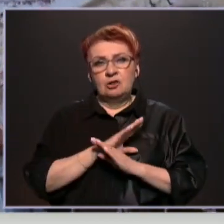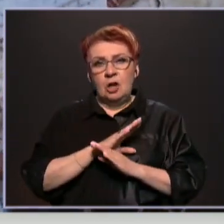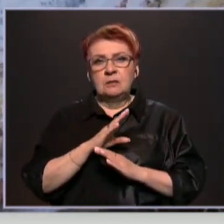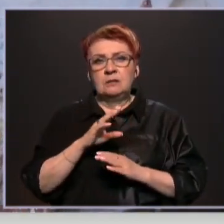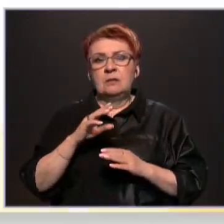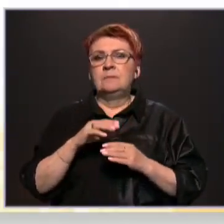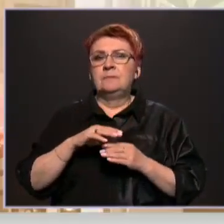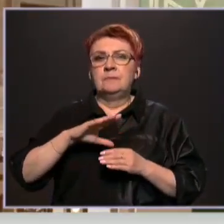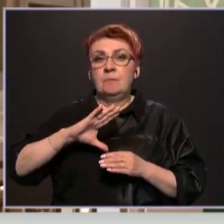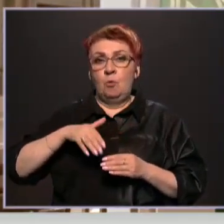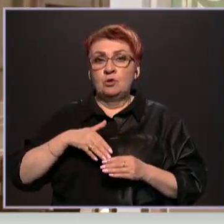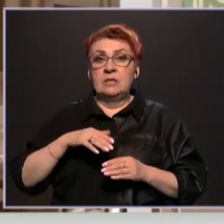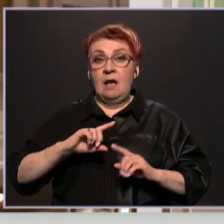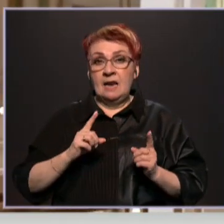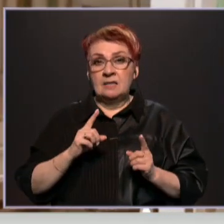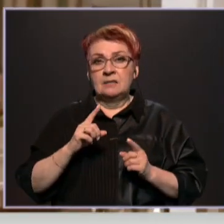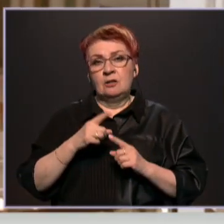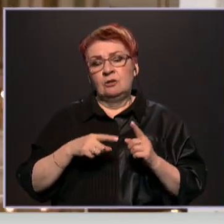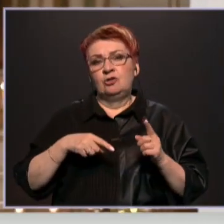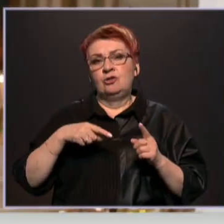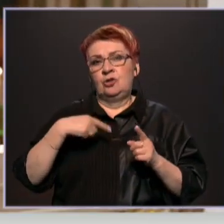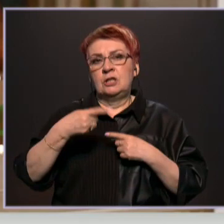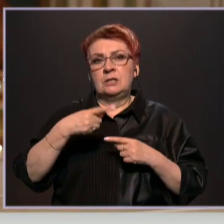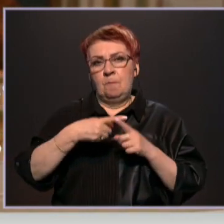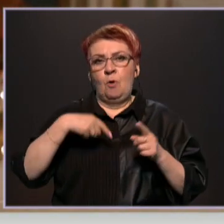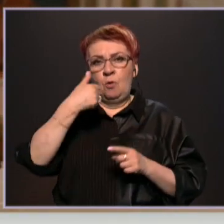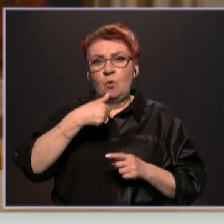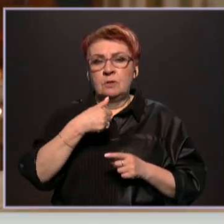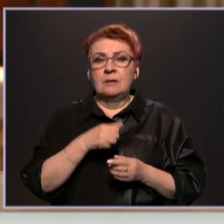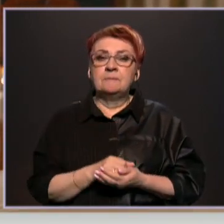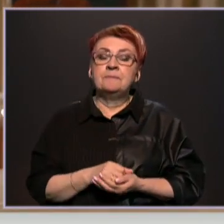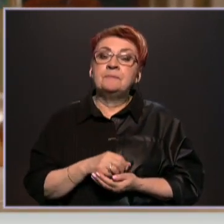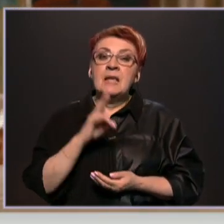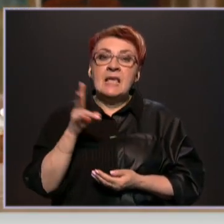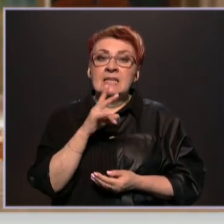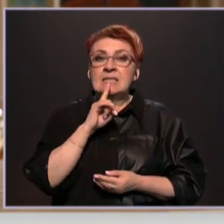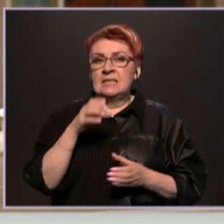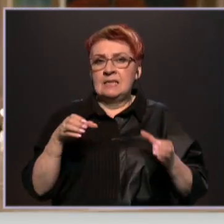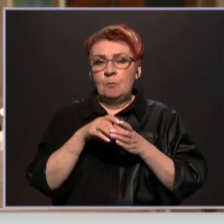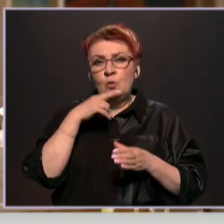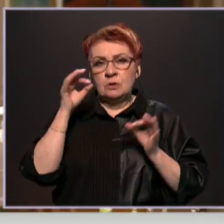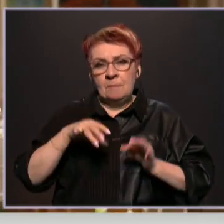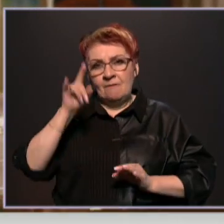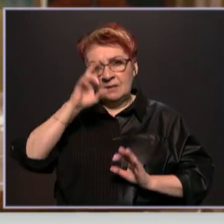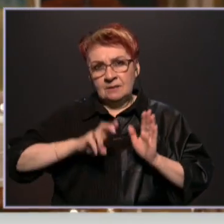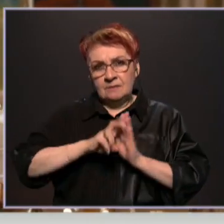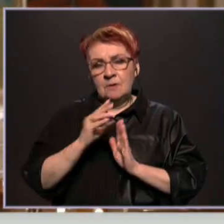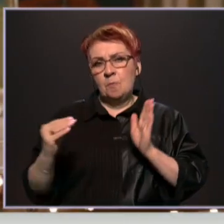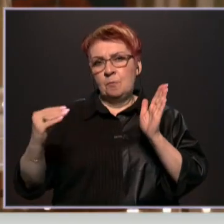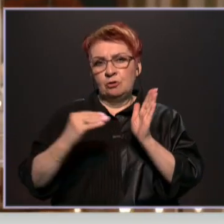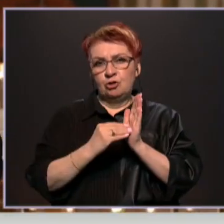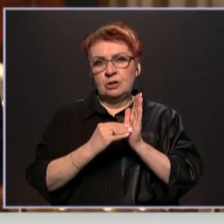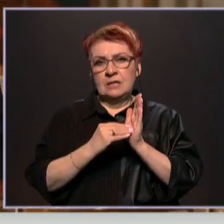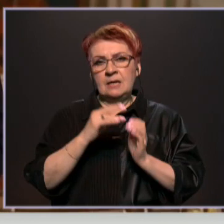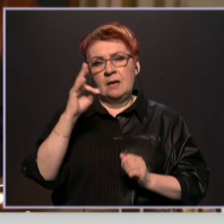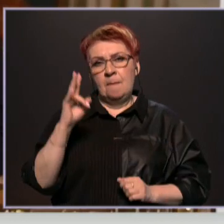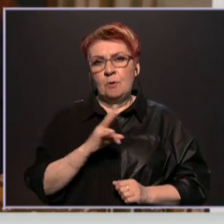ареста в 2000 году архиерейский собор Русской православной церкви причислил протоиерея Сергия